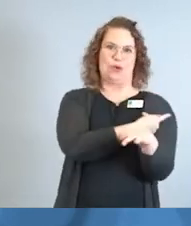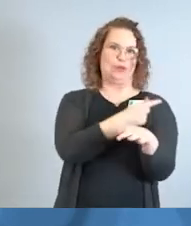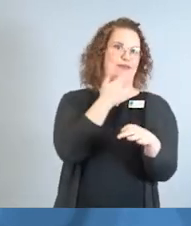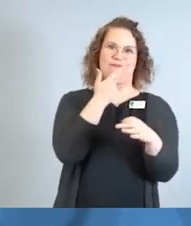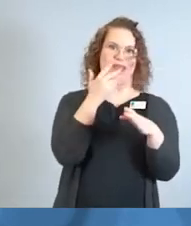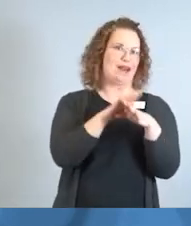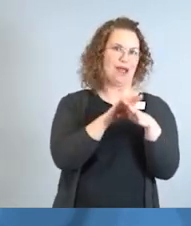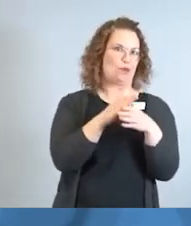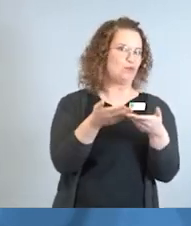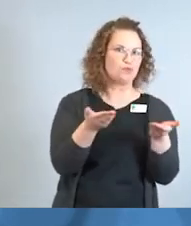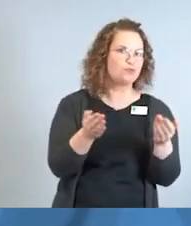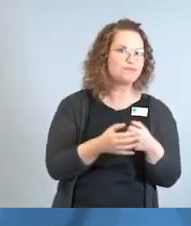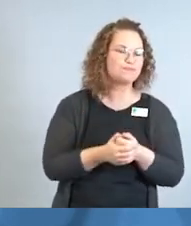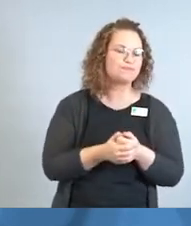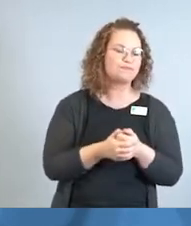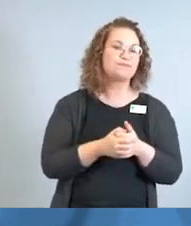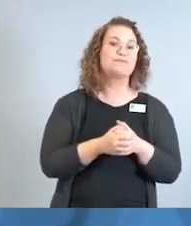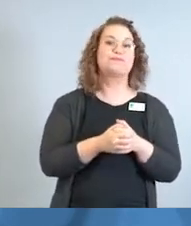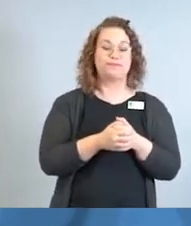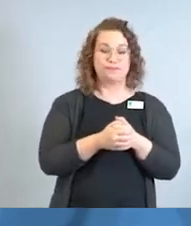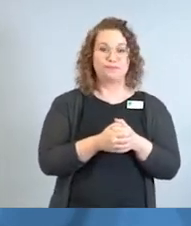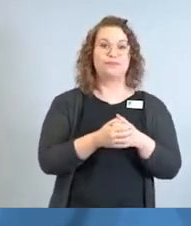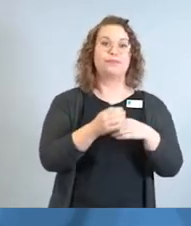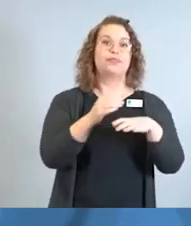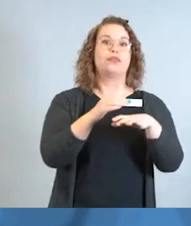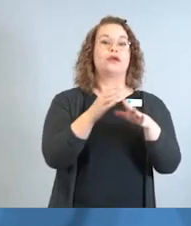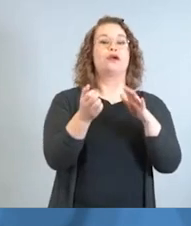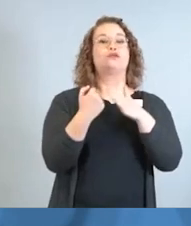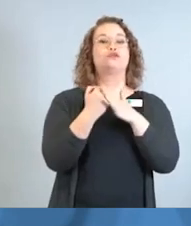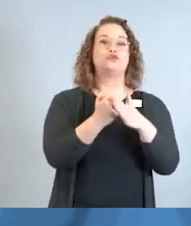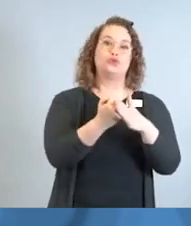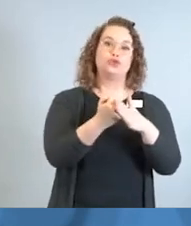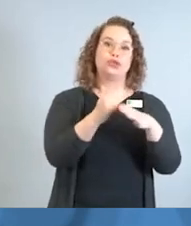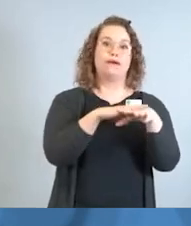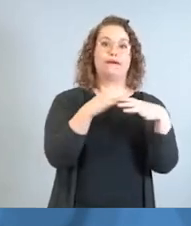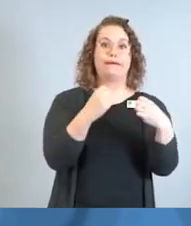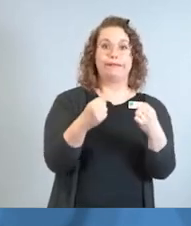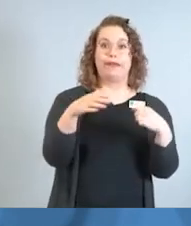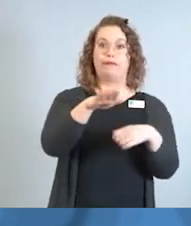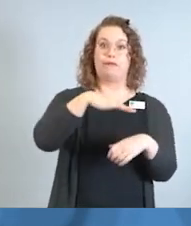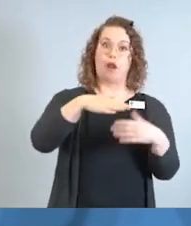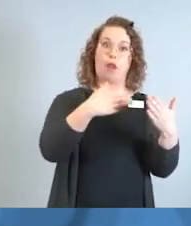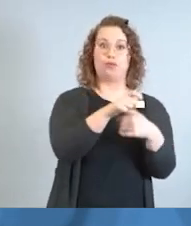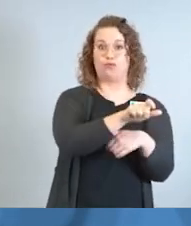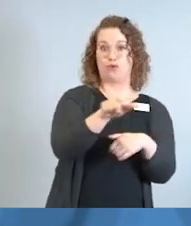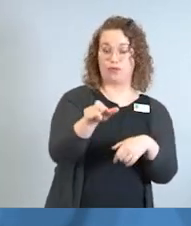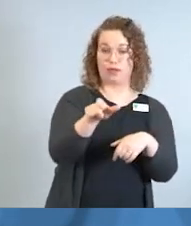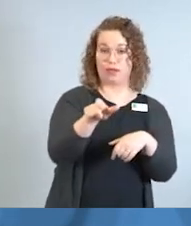Sote-ammattilaisten rokottamisesta THL esitti, että voimakkaan epidemiatilanteen mukaan,